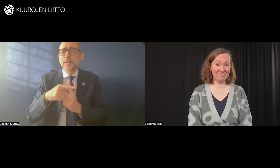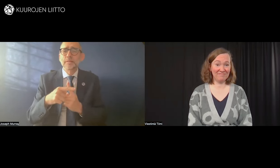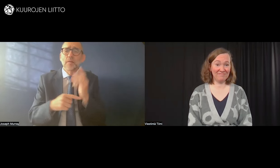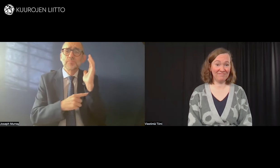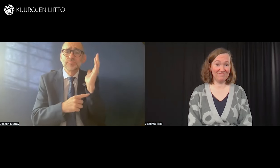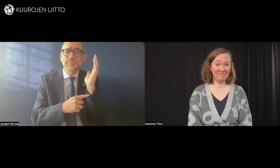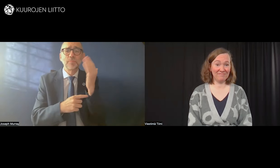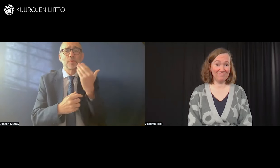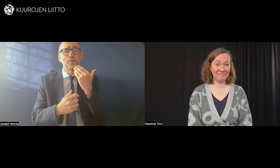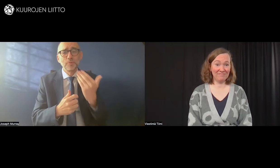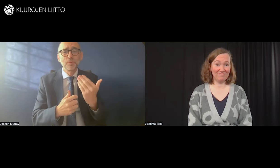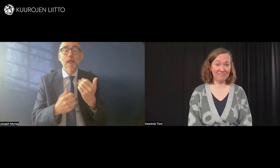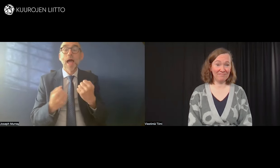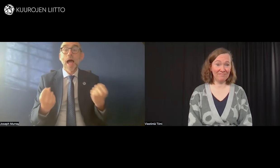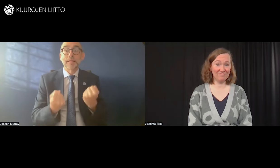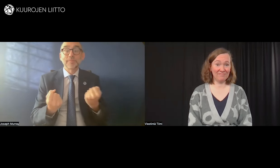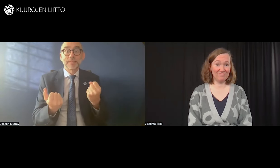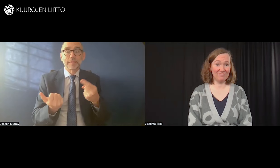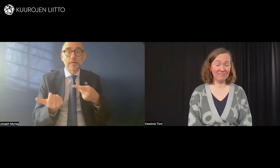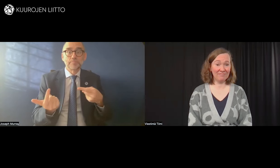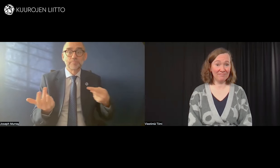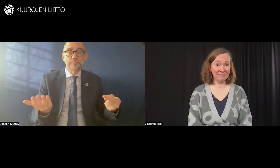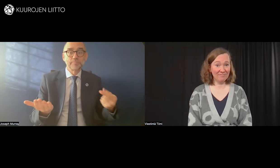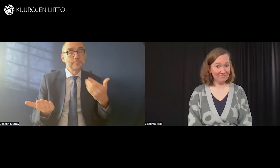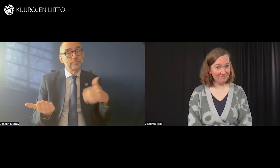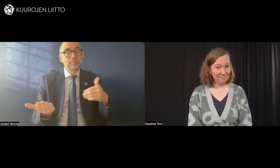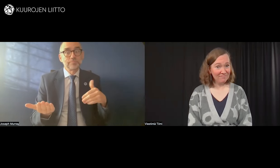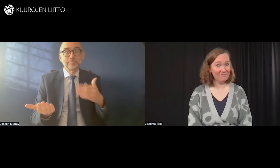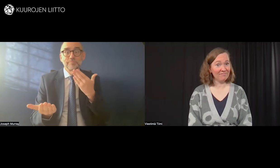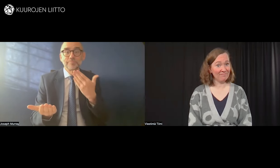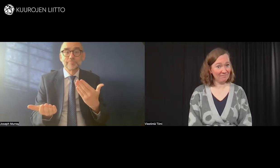Sen lisäksi luennot ja aktiviteetit olivat erinomaisia.